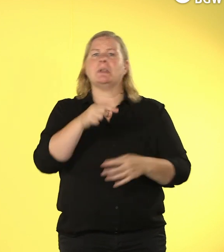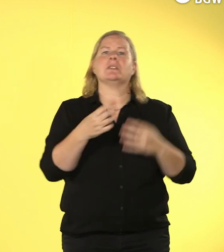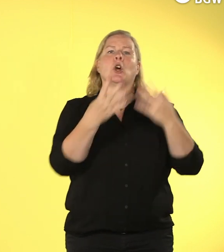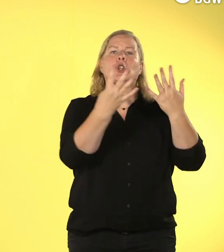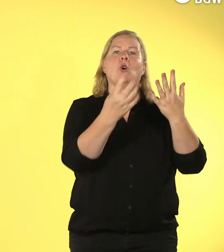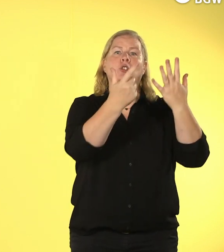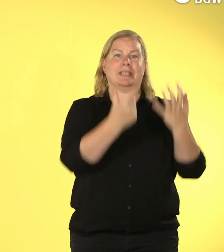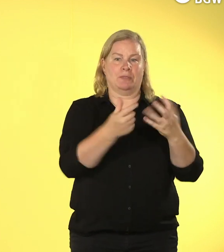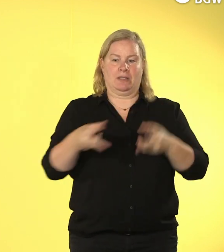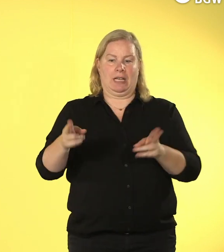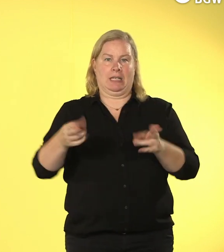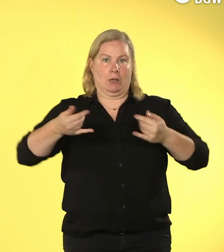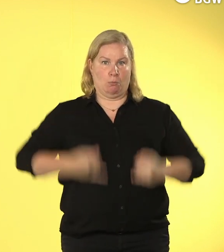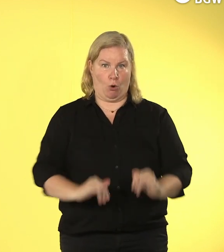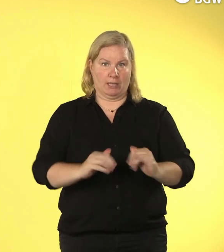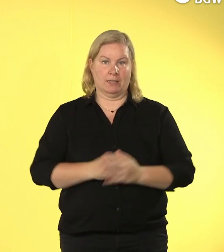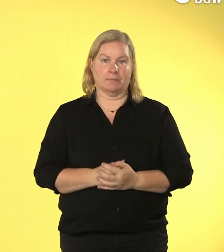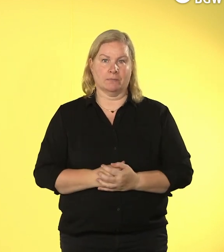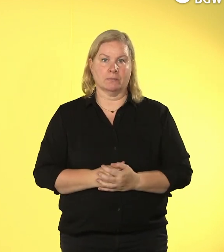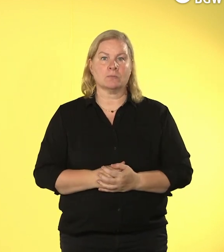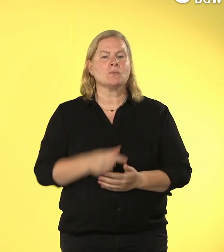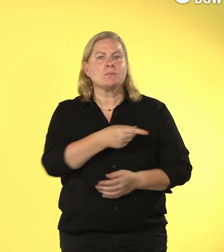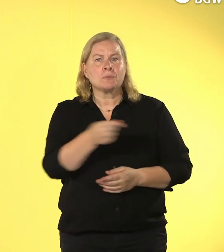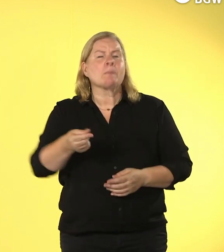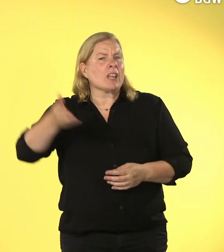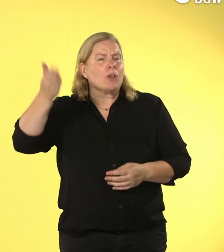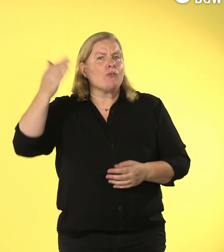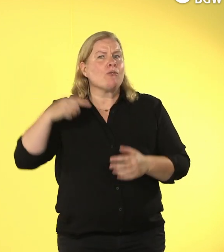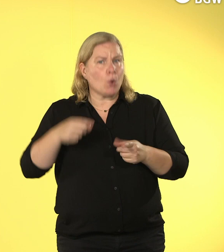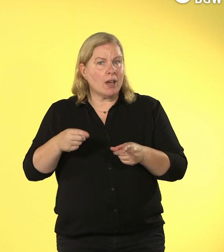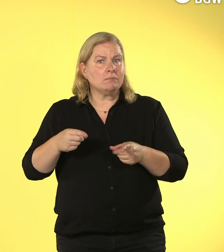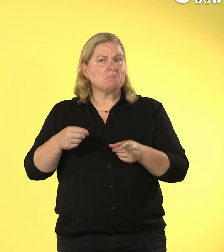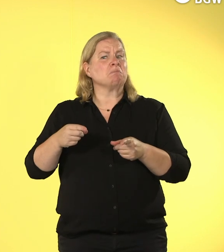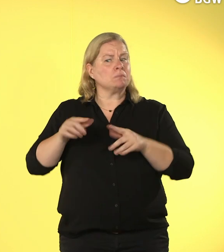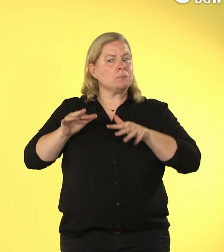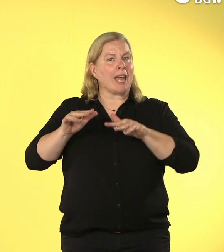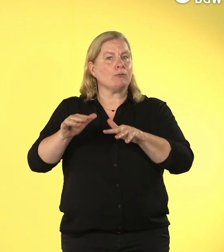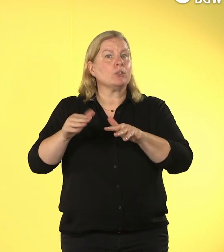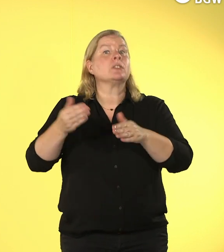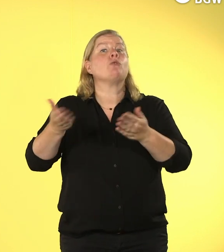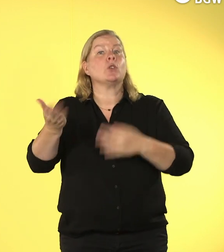Die wurden in der Kindheit stark geprägt durch diese erste Wirtschaftskrise.